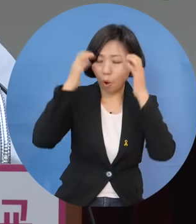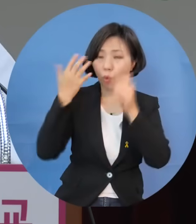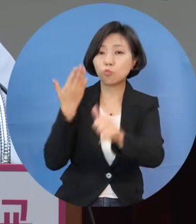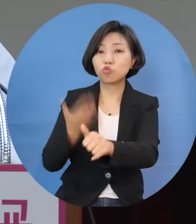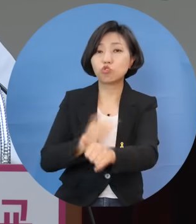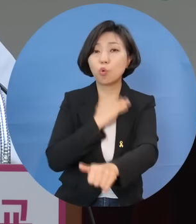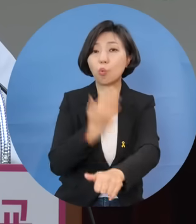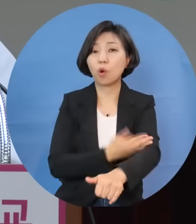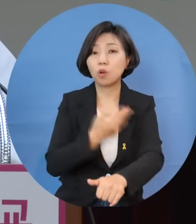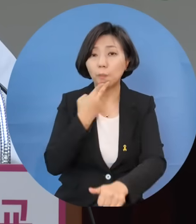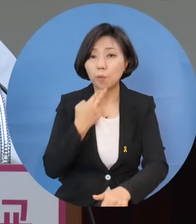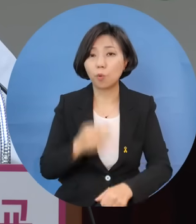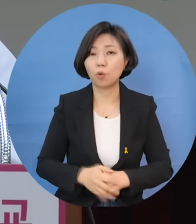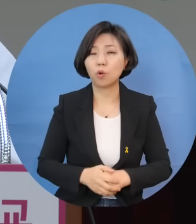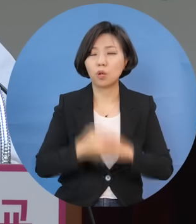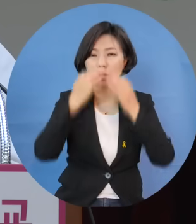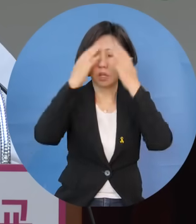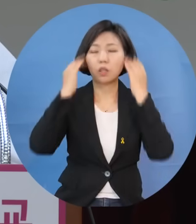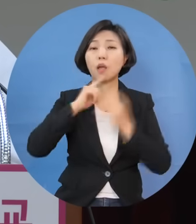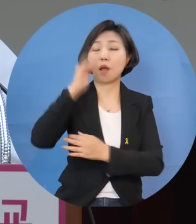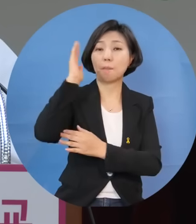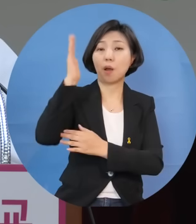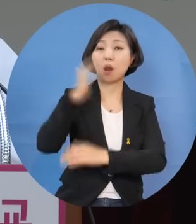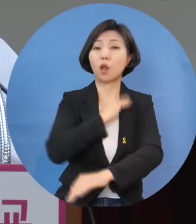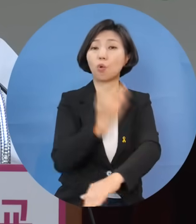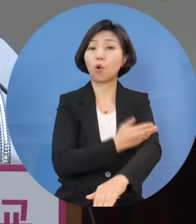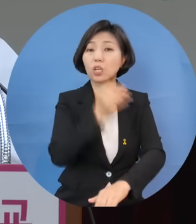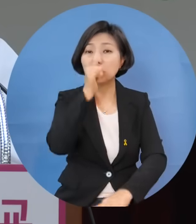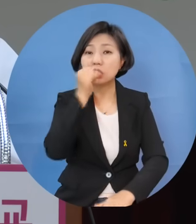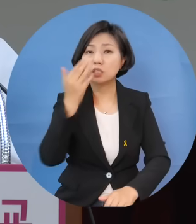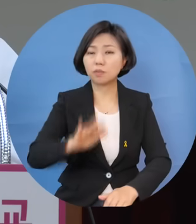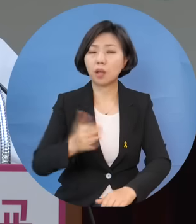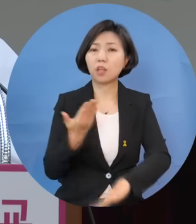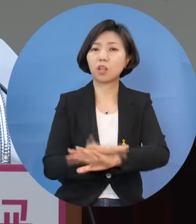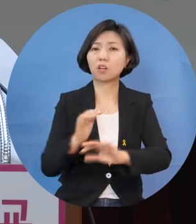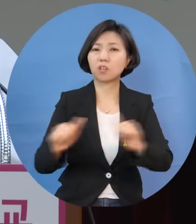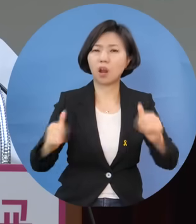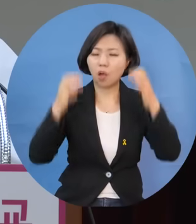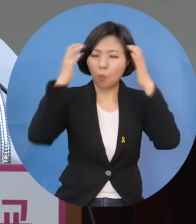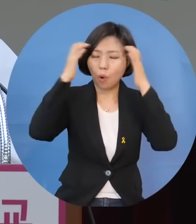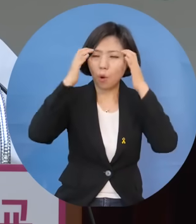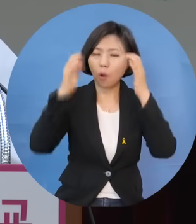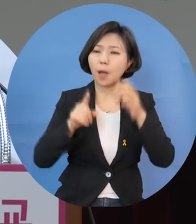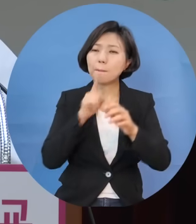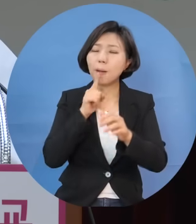내가 마음껏 말할 권리가 있지만 말로 남을 괴롭힐 권리는 없어요.